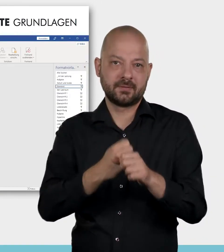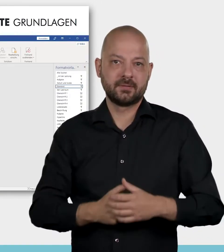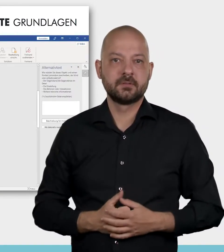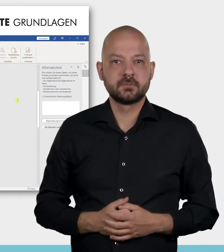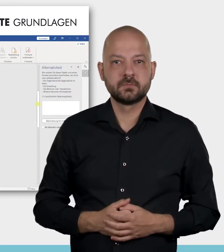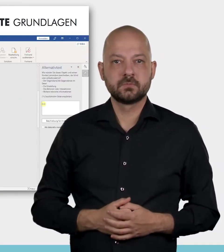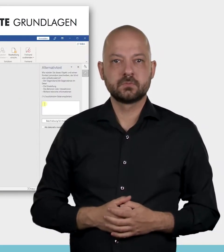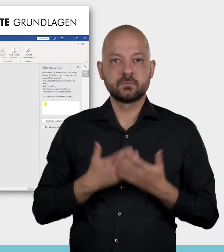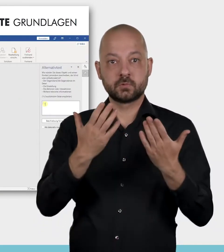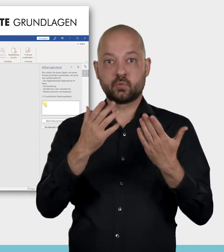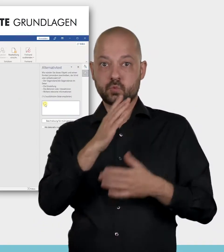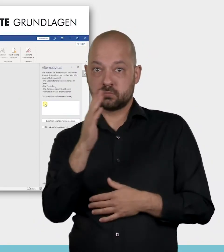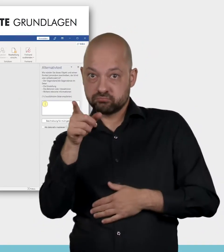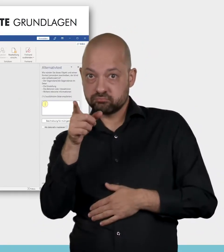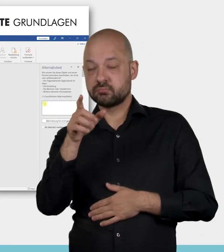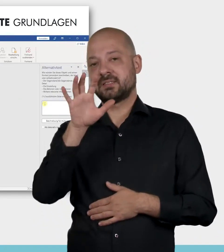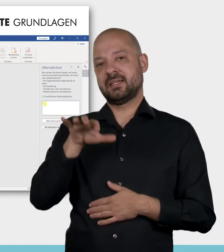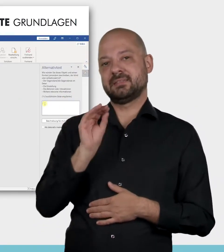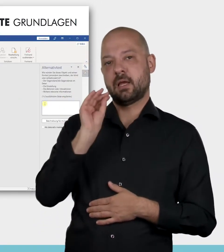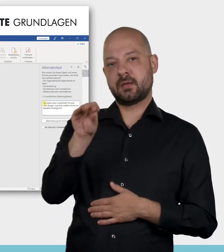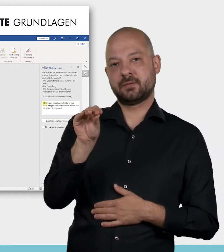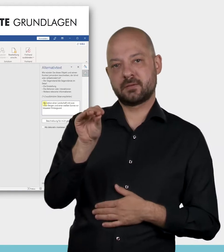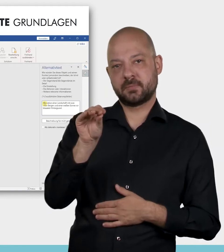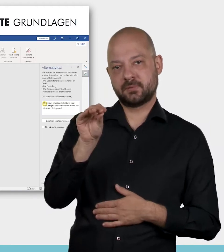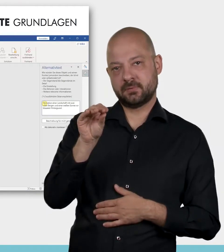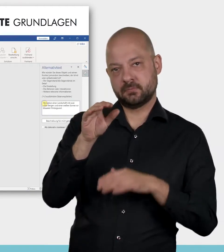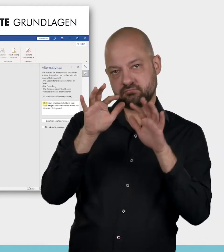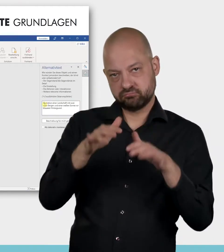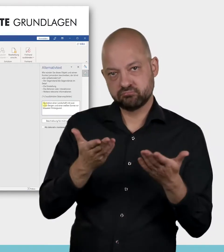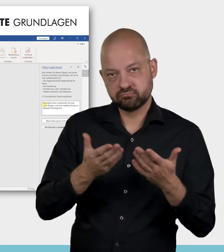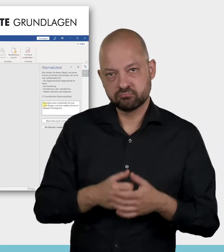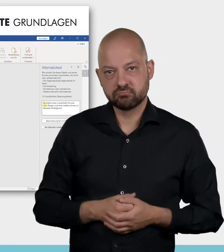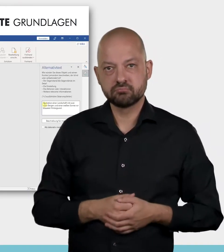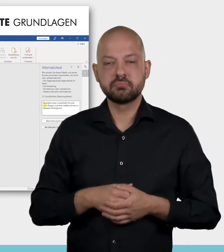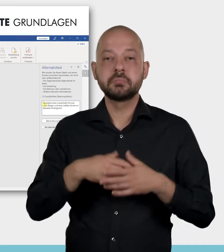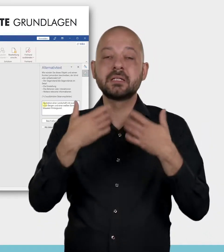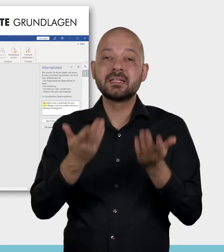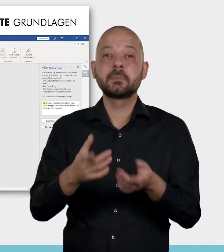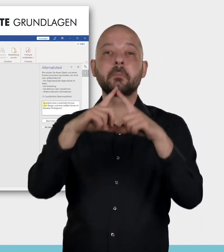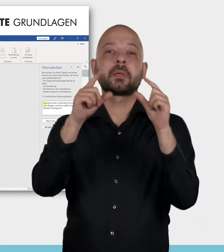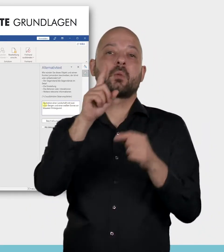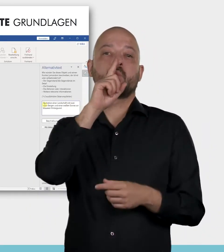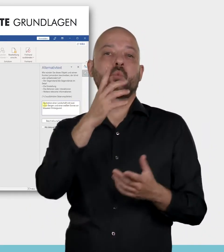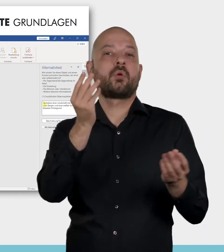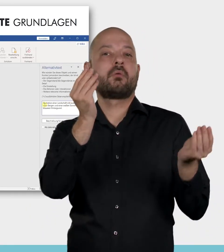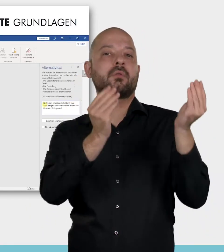Hier rechts geben Sie den Text ein. Falls Ihr Bild ein bloßes Schmuckelement ohne Informationsgehalt ist,